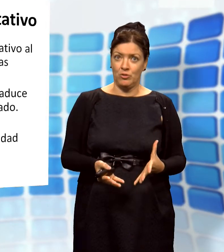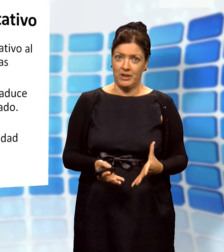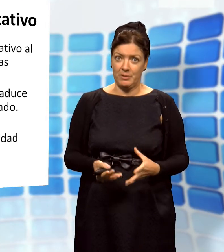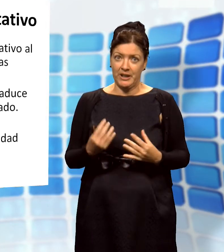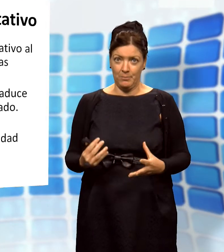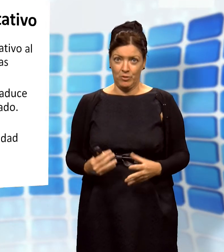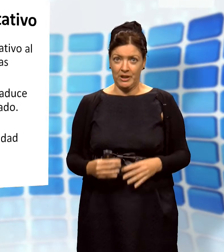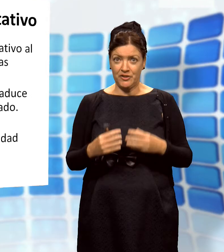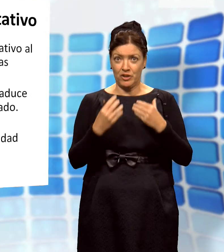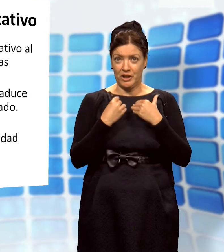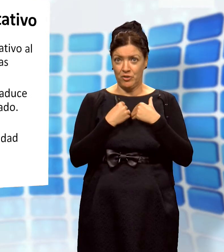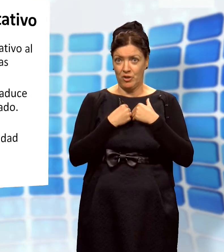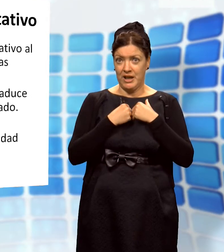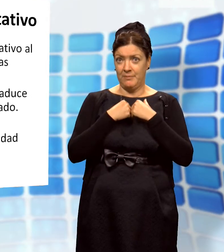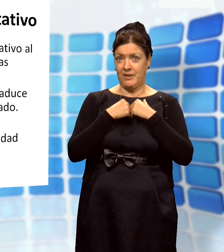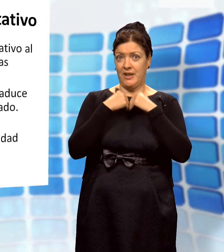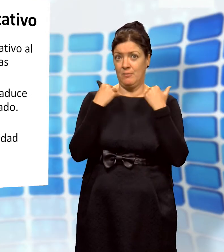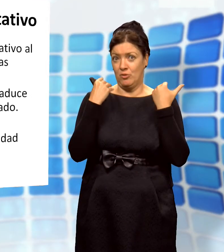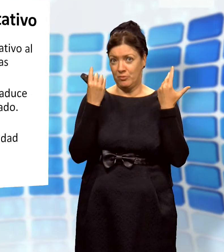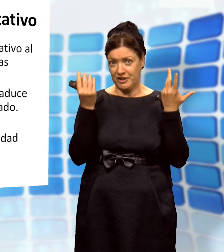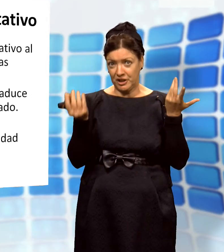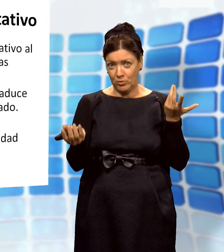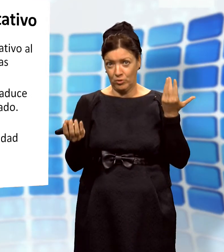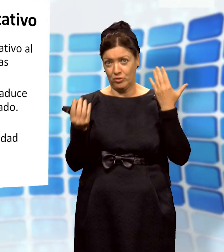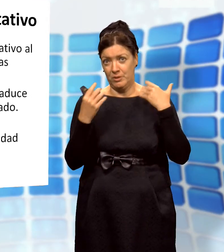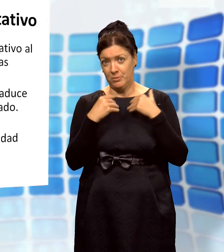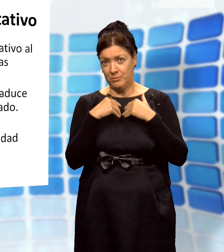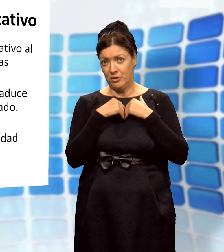Ejemplo: el hecho de que yo, a la vez que hablo, gesticulo con el movimiento